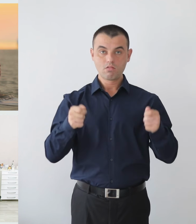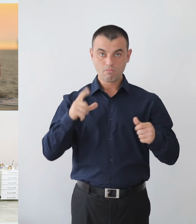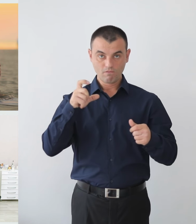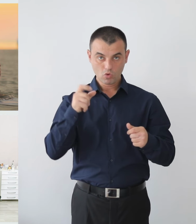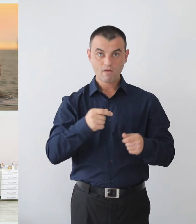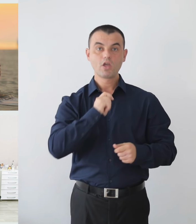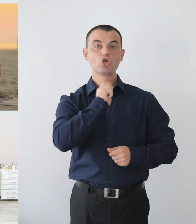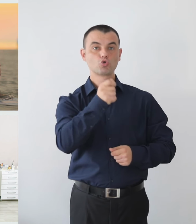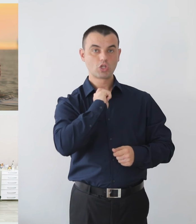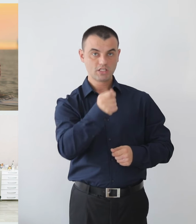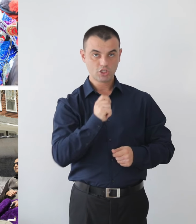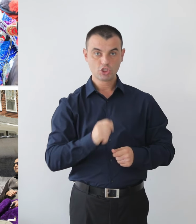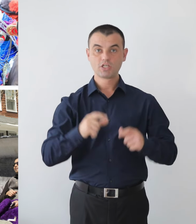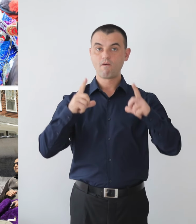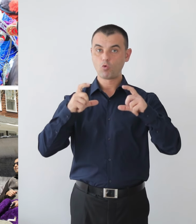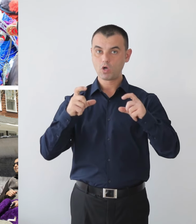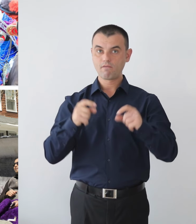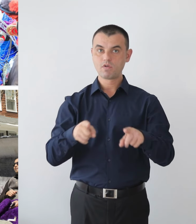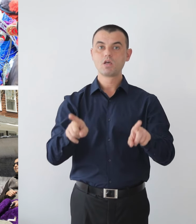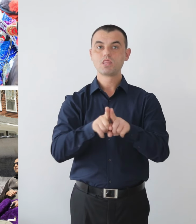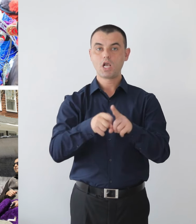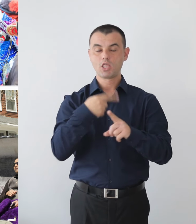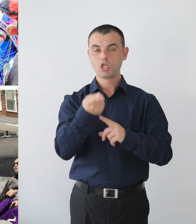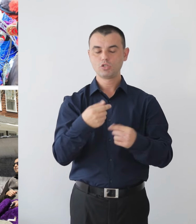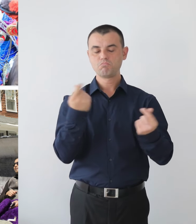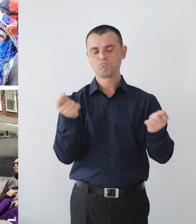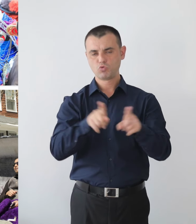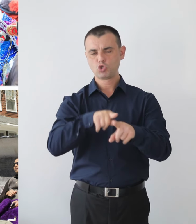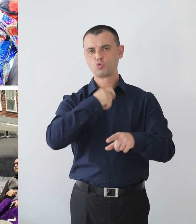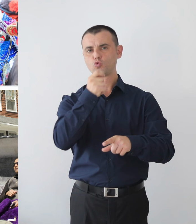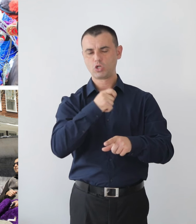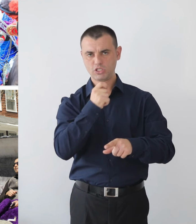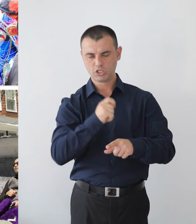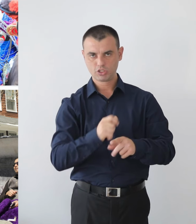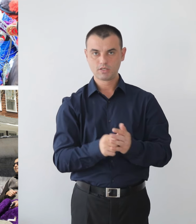рекламна стокова фотография и журналистическа фотография, така наречена редакционна.